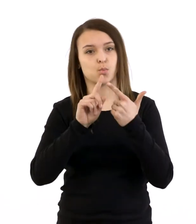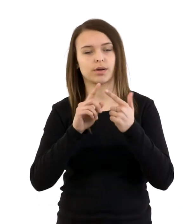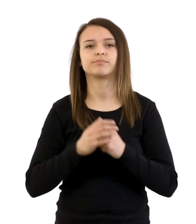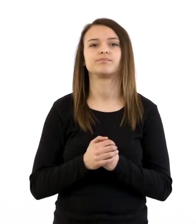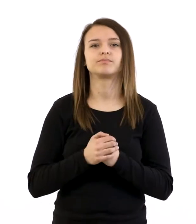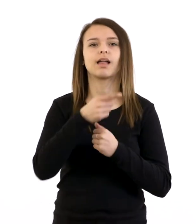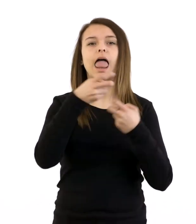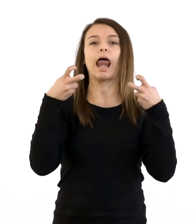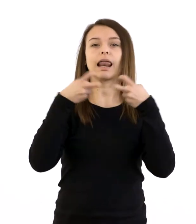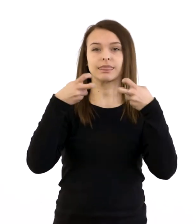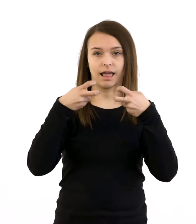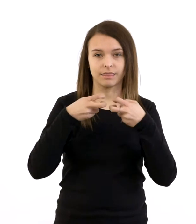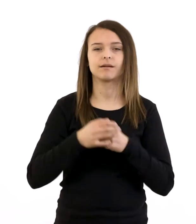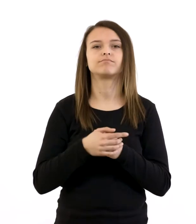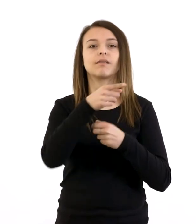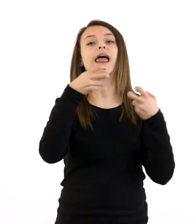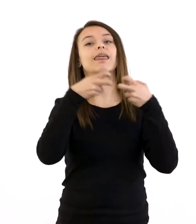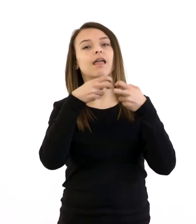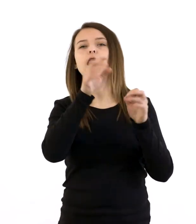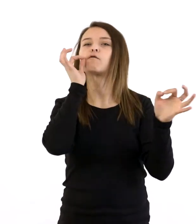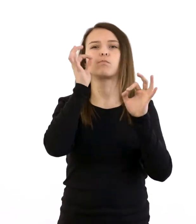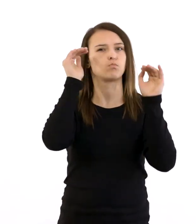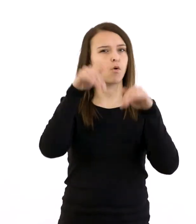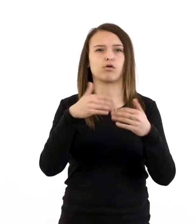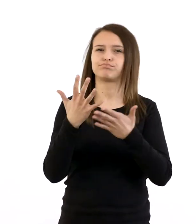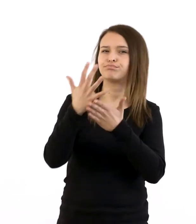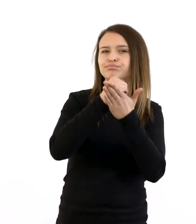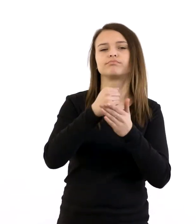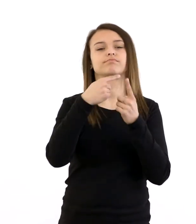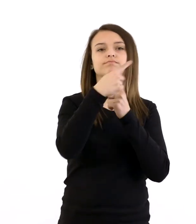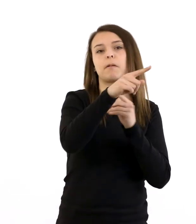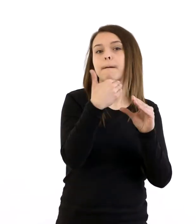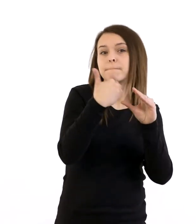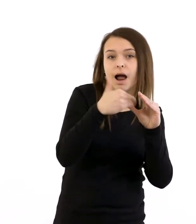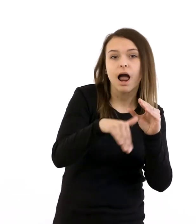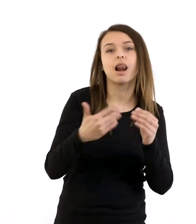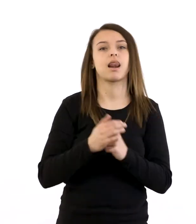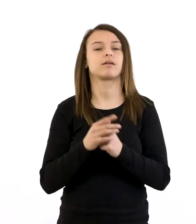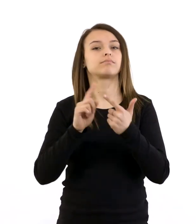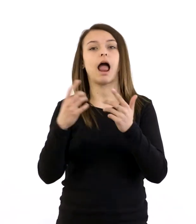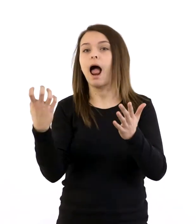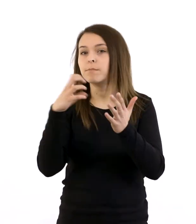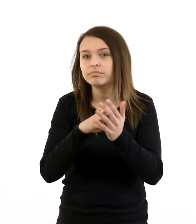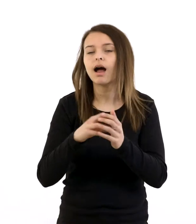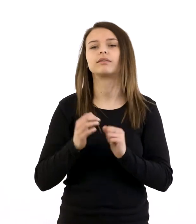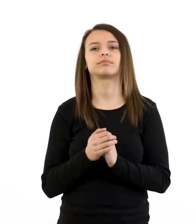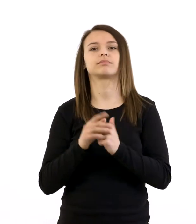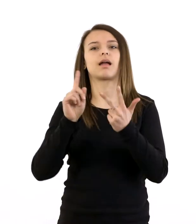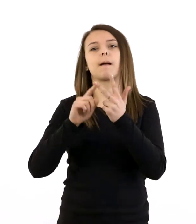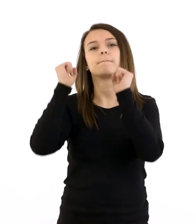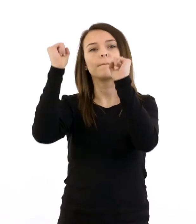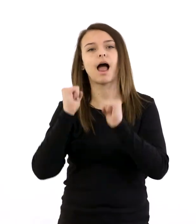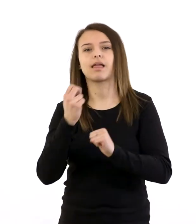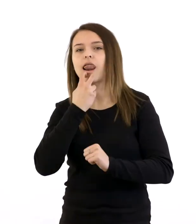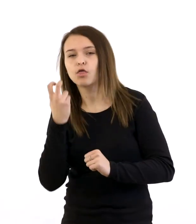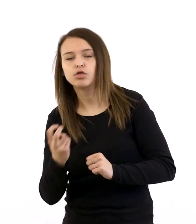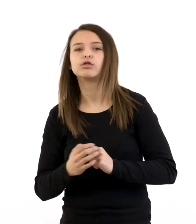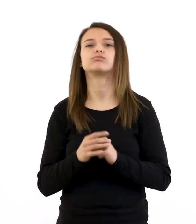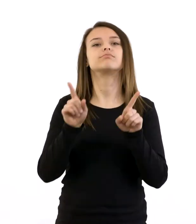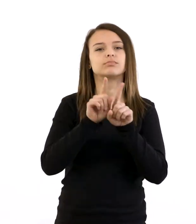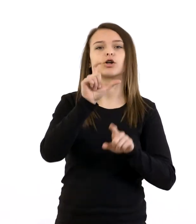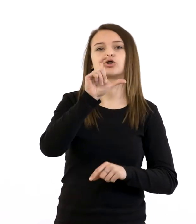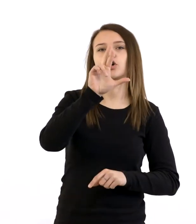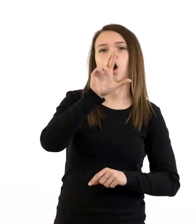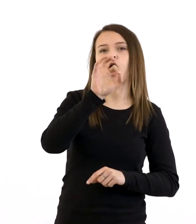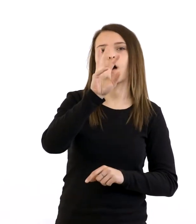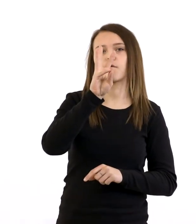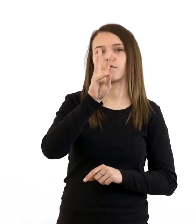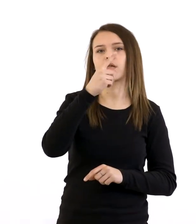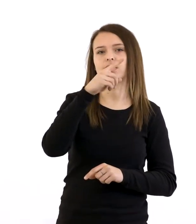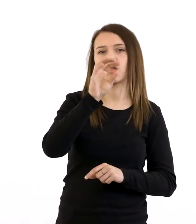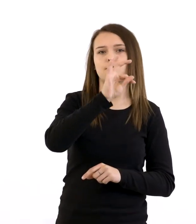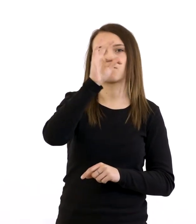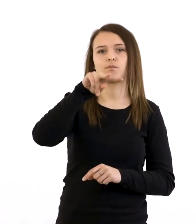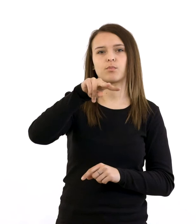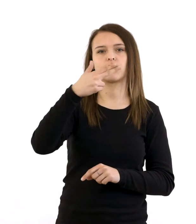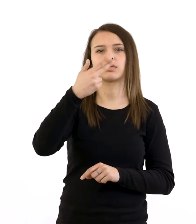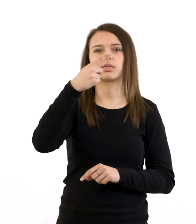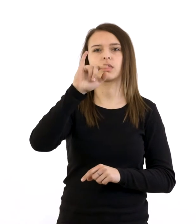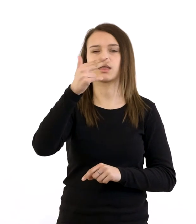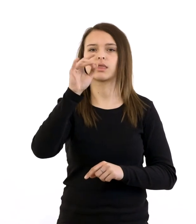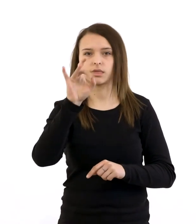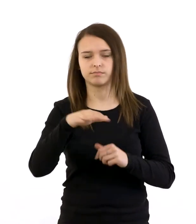2. Internet – jest to przestrzeń, gdzie można pozyskiwać fundusze poprzez wysyłkę e-maili, przez aplikacje, poprzez bankowość elektroniczną, crowdfunding.